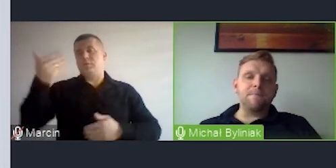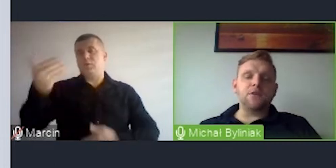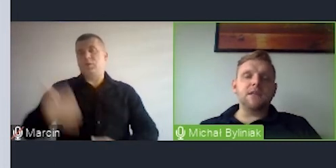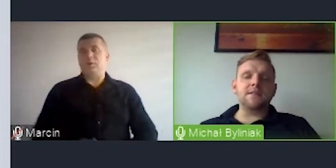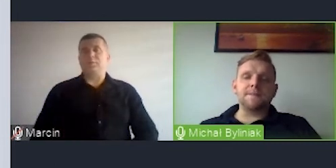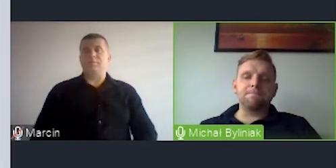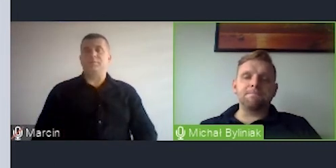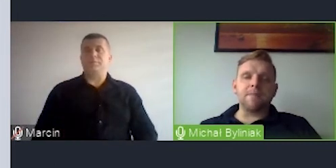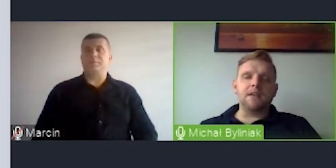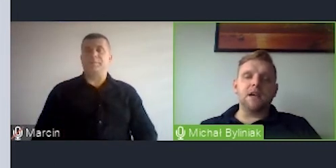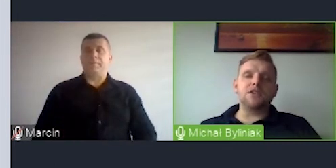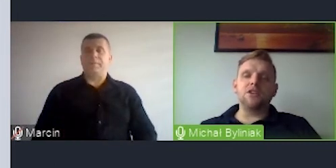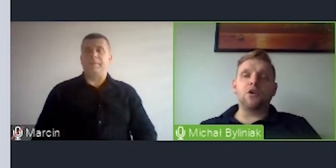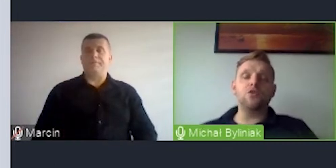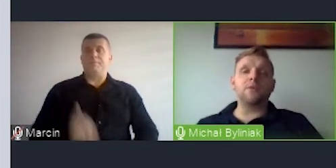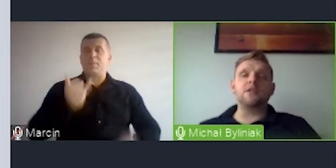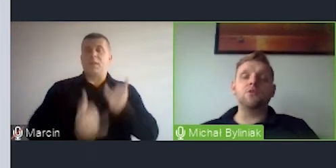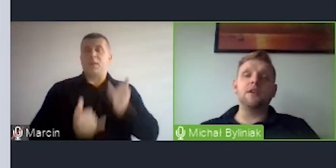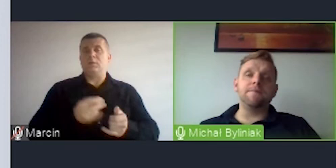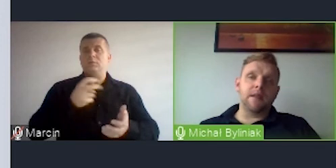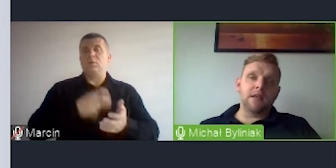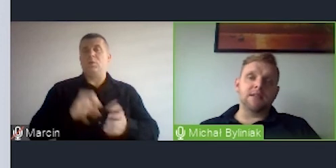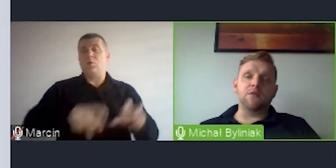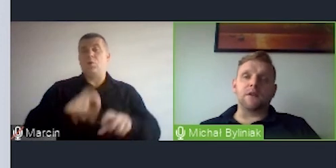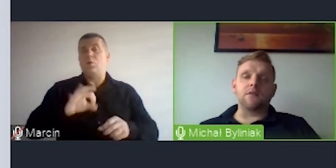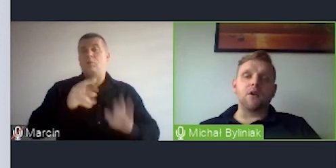Natomiast jeśli chodzi o procedury zamówień.